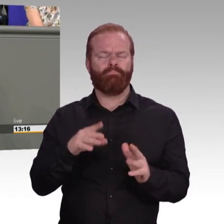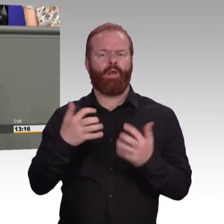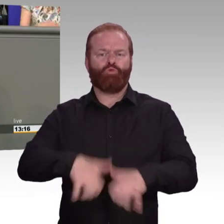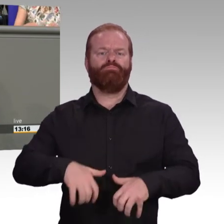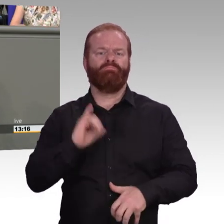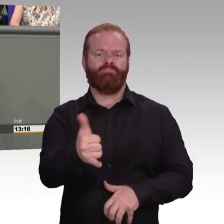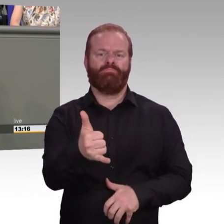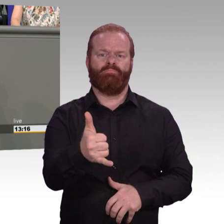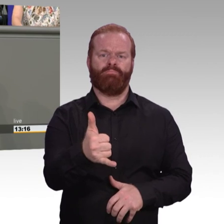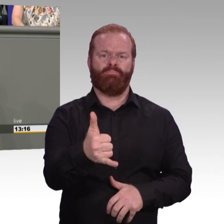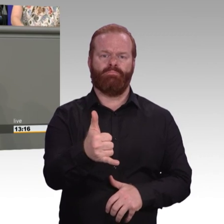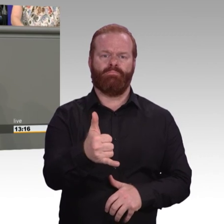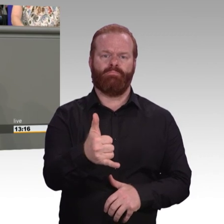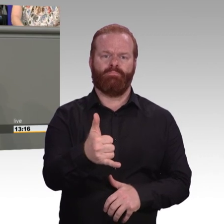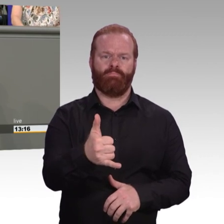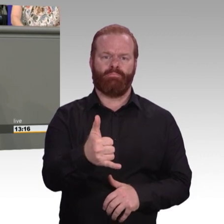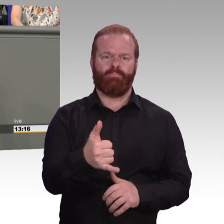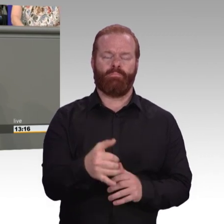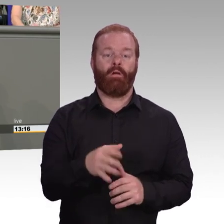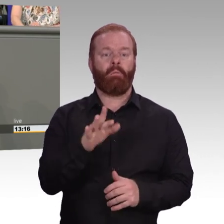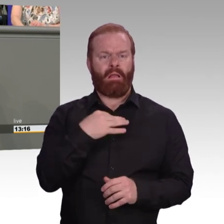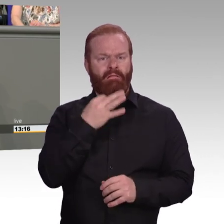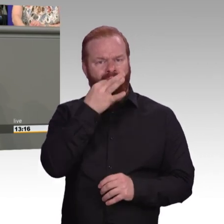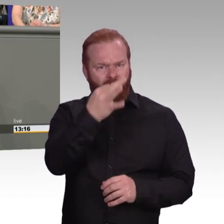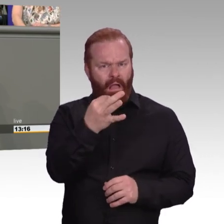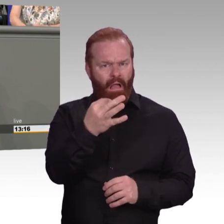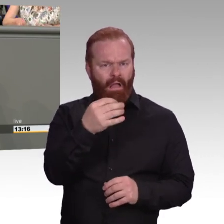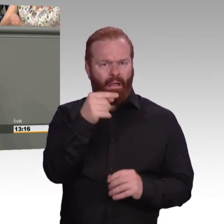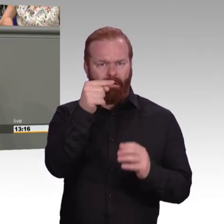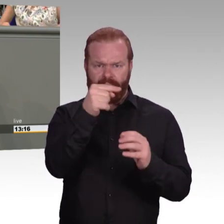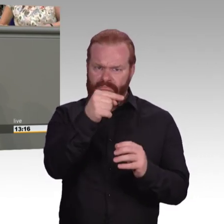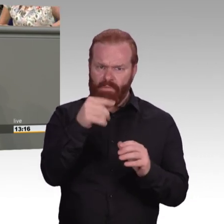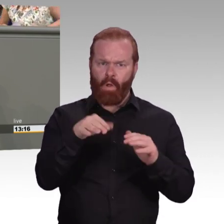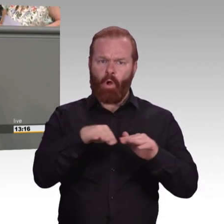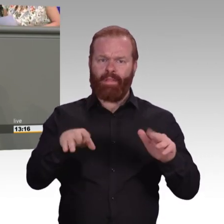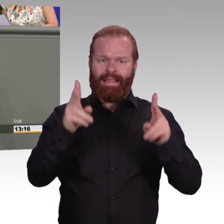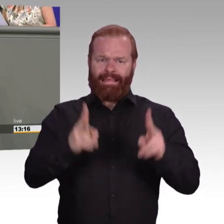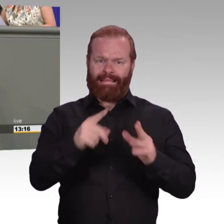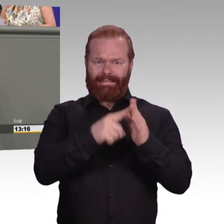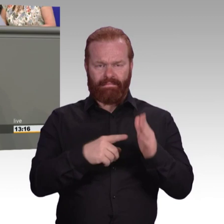Ich sage Ihnen, dass keine Grundgesetzänderung erforderlich ist, denn das Grundgesetz kennt keine Altersbeschränkung.